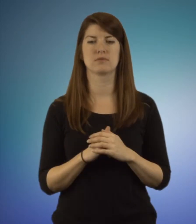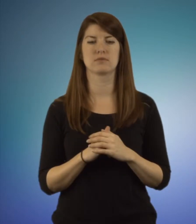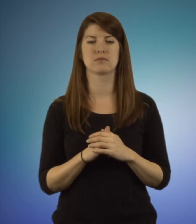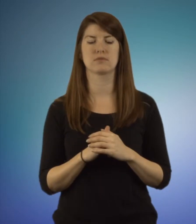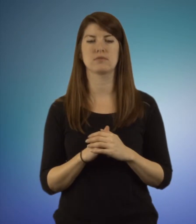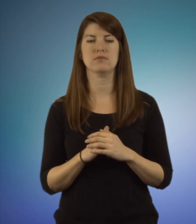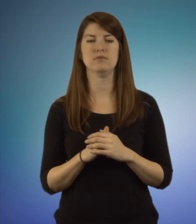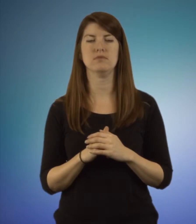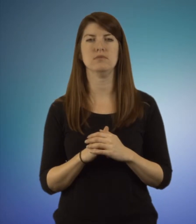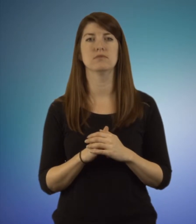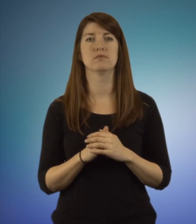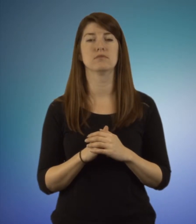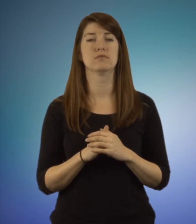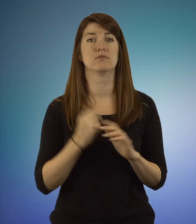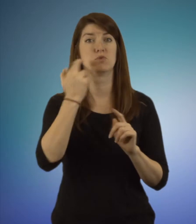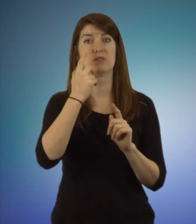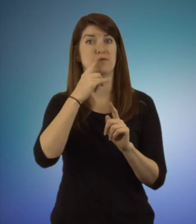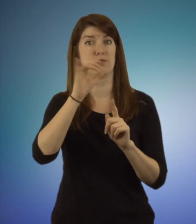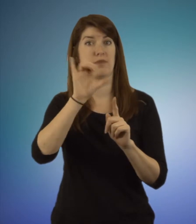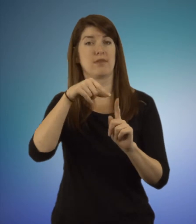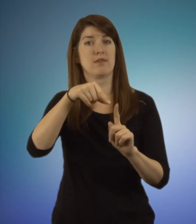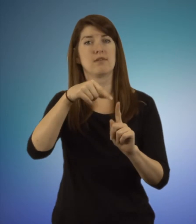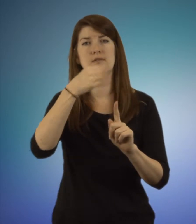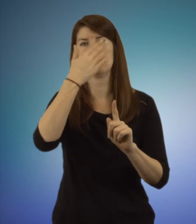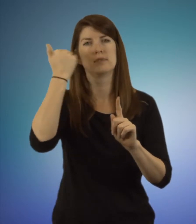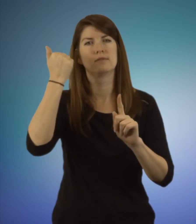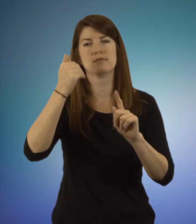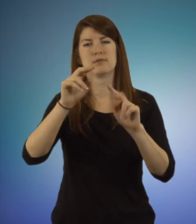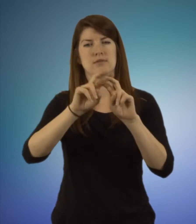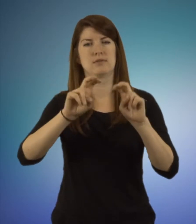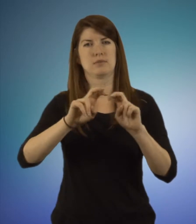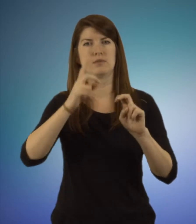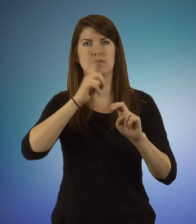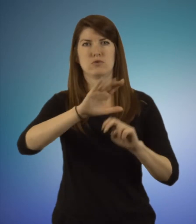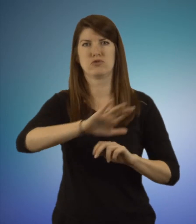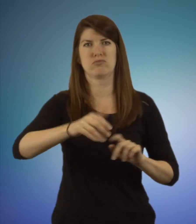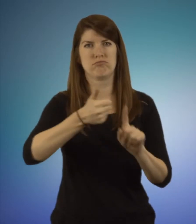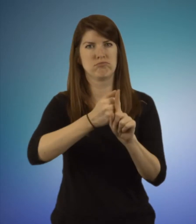Las razones de esto es que las evaluaciones para niños sordos y con problemas de audición deben